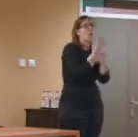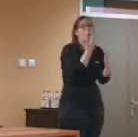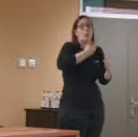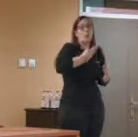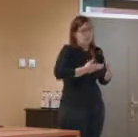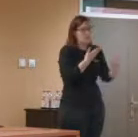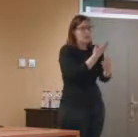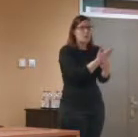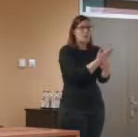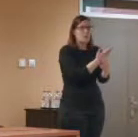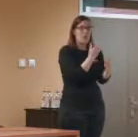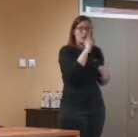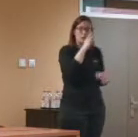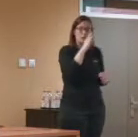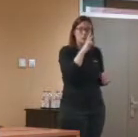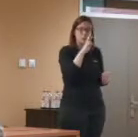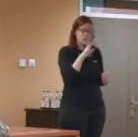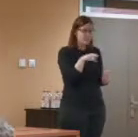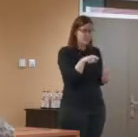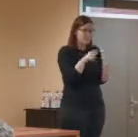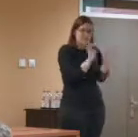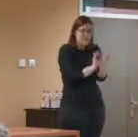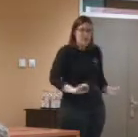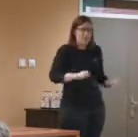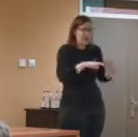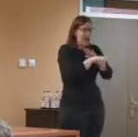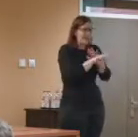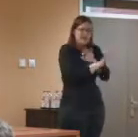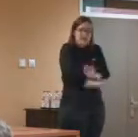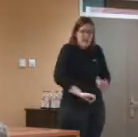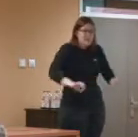fueron ni siquiera las agencias siguiendo esa sesión. Con lo cual